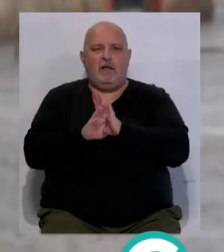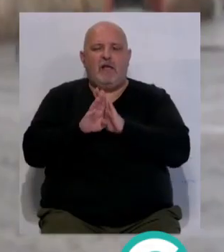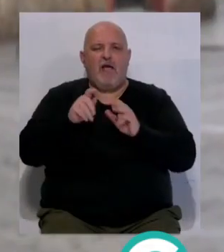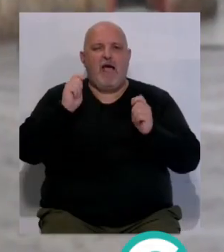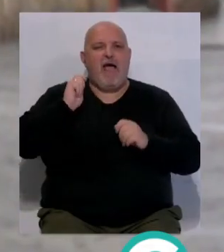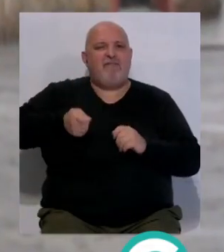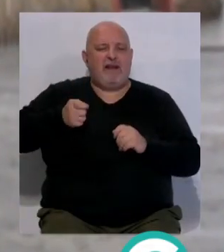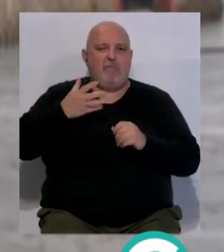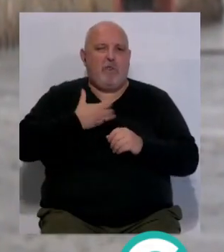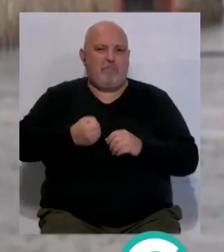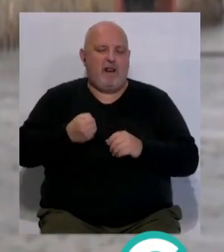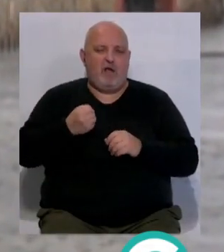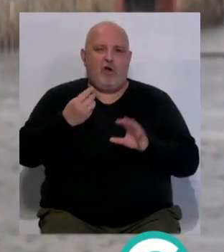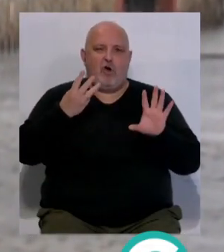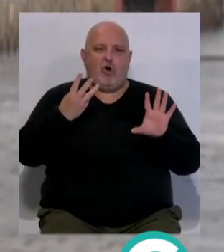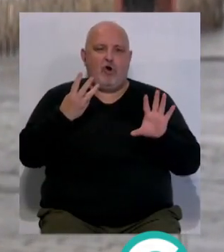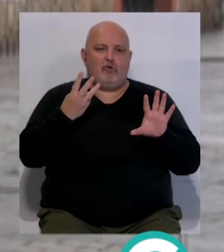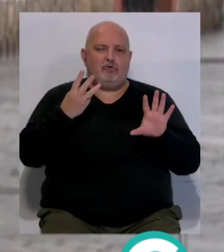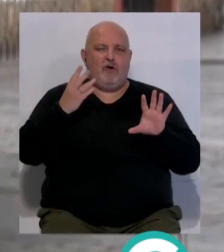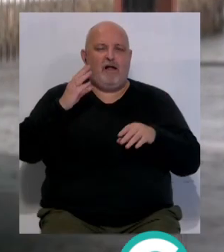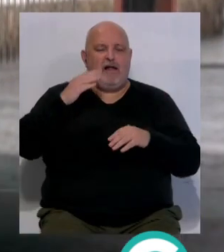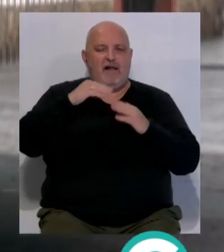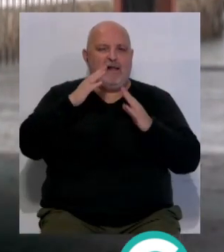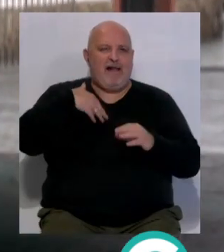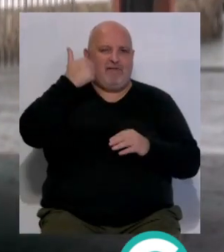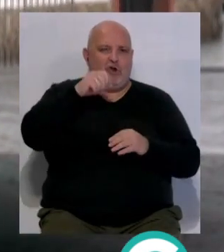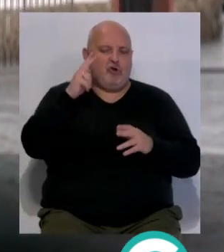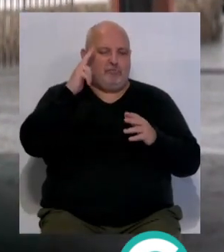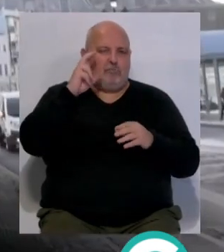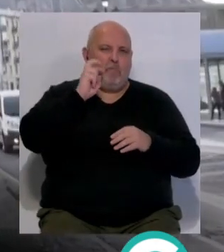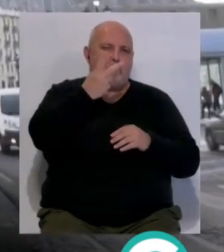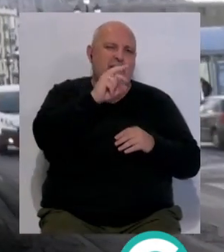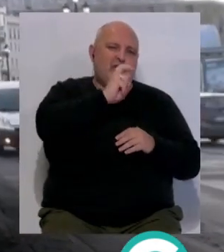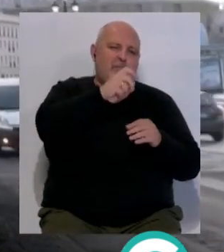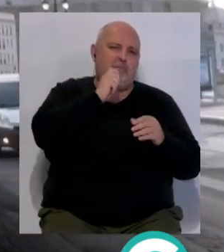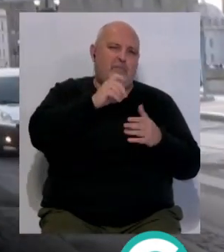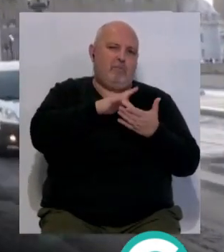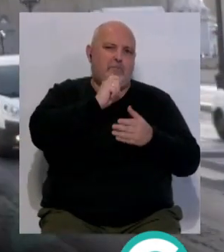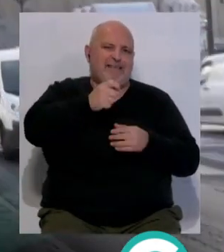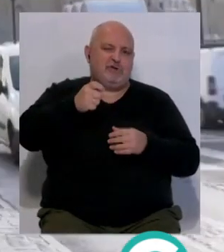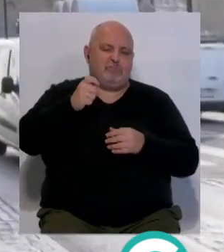municipal las 8 de caballeros hospitalarios y las 20 de la pensión ubicada en el casco